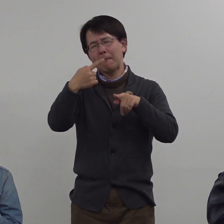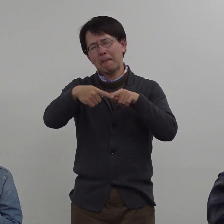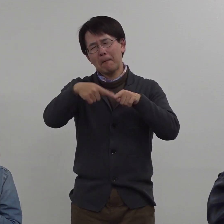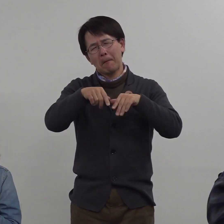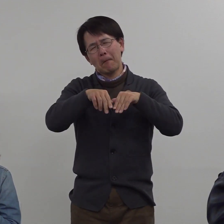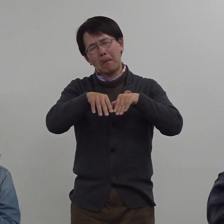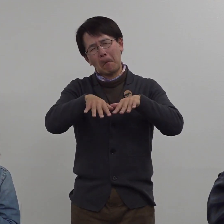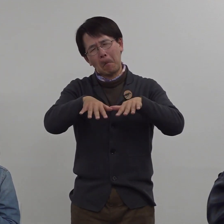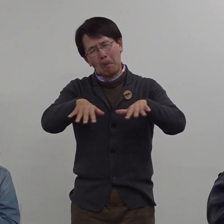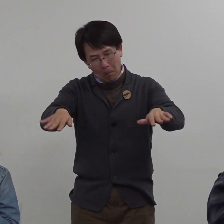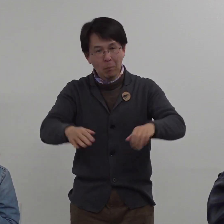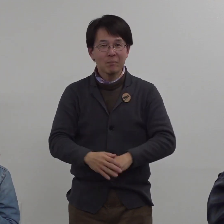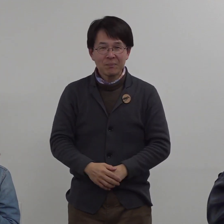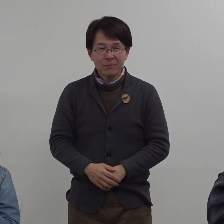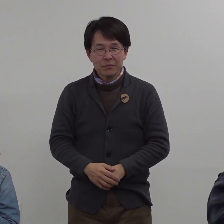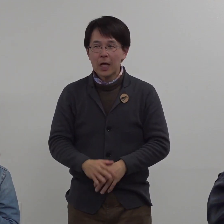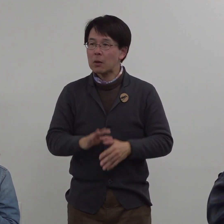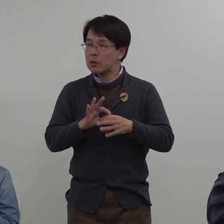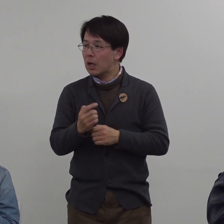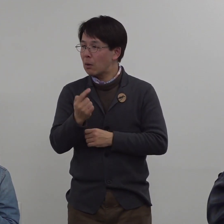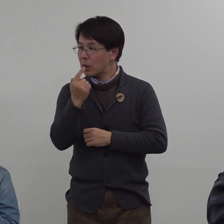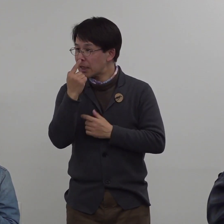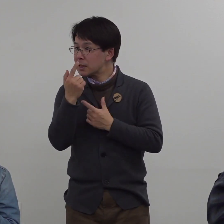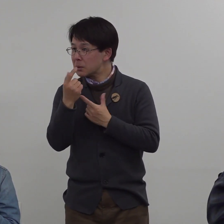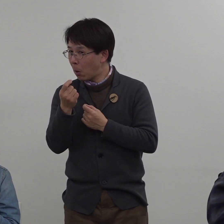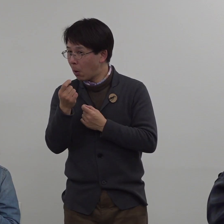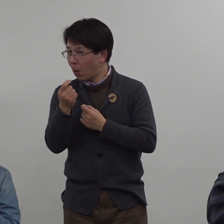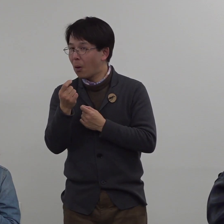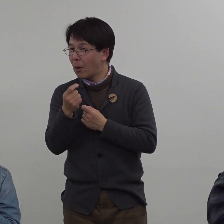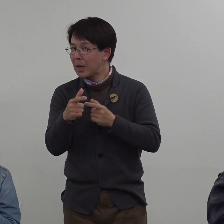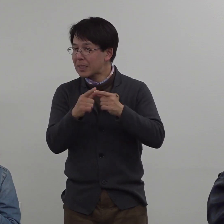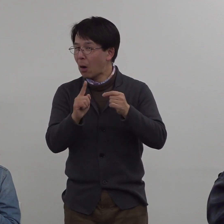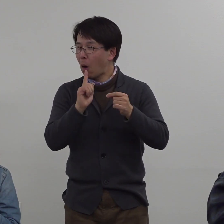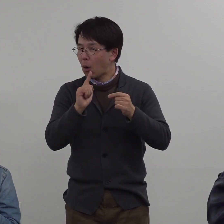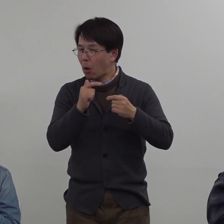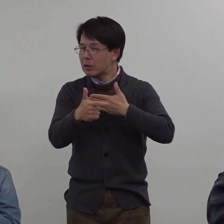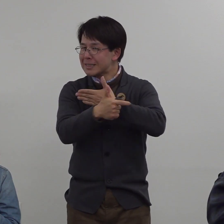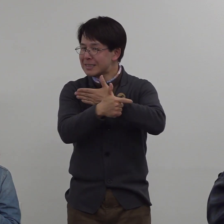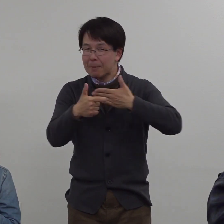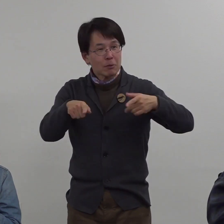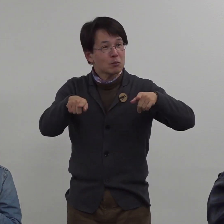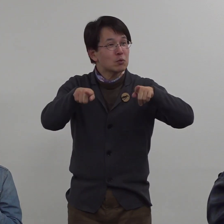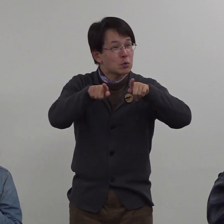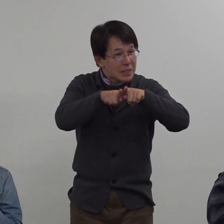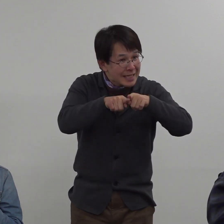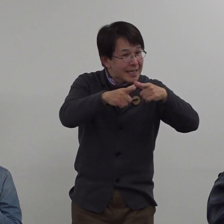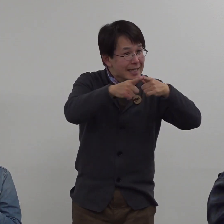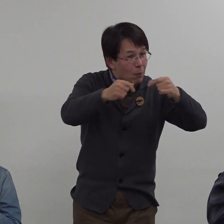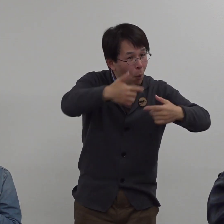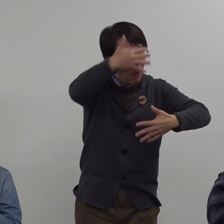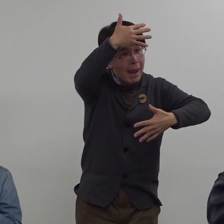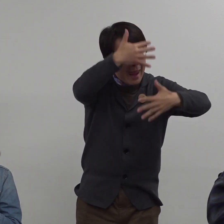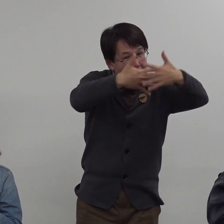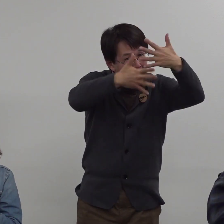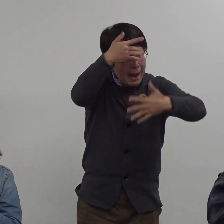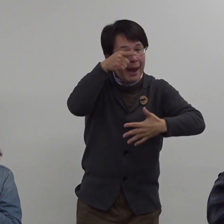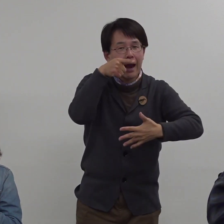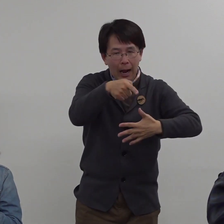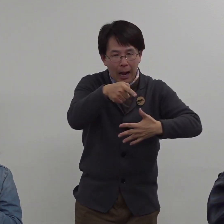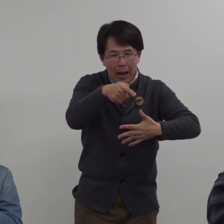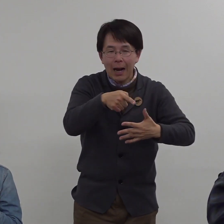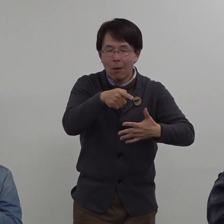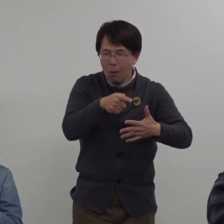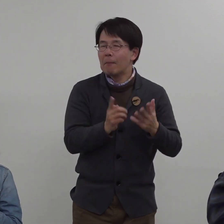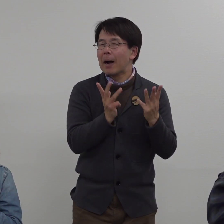なので私もそういう日本語字幕付き日本映画というのを回数限定で